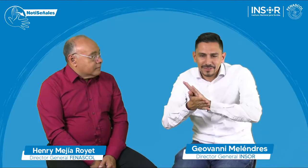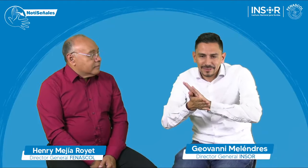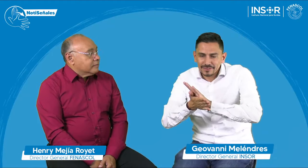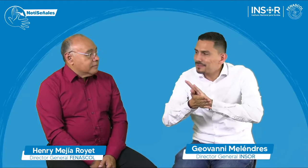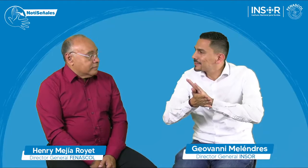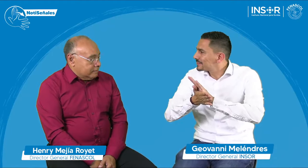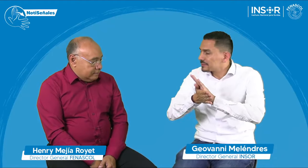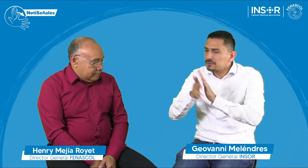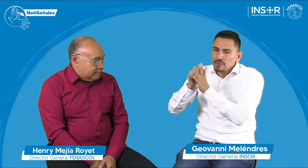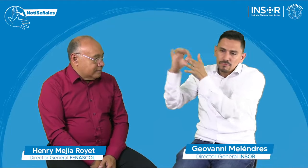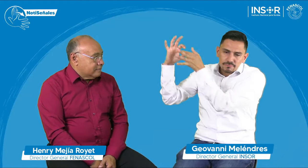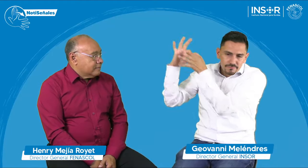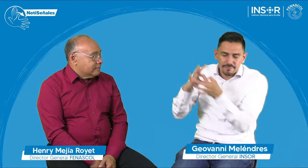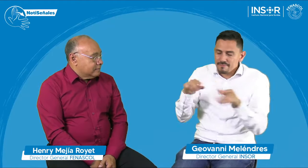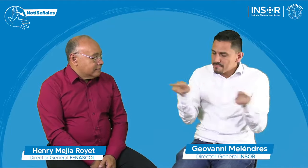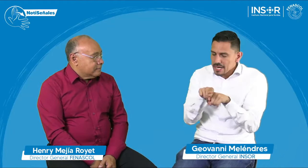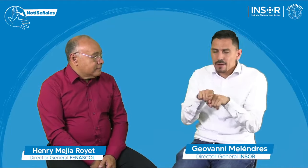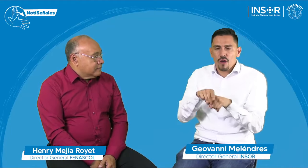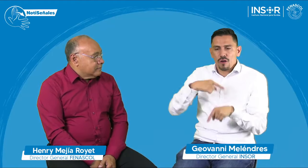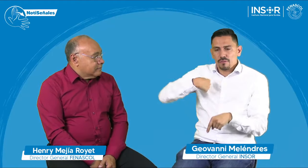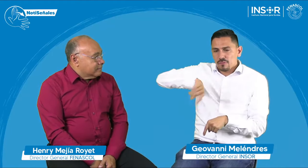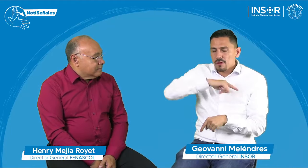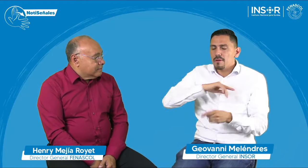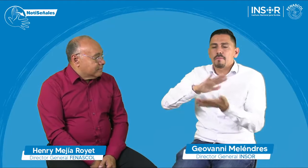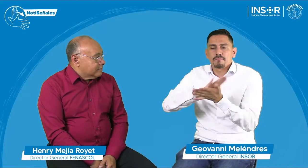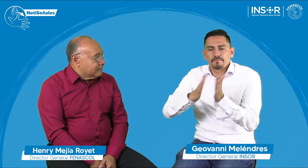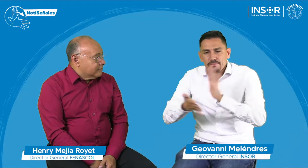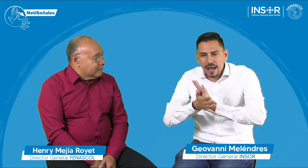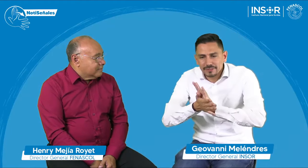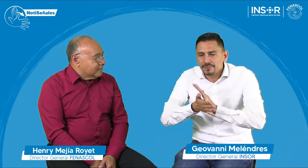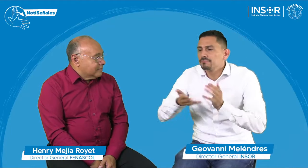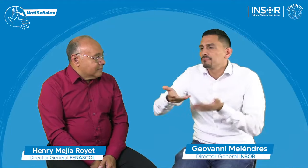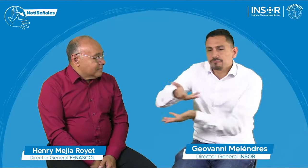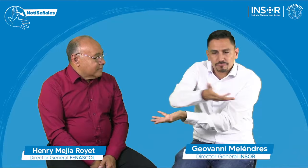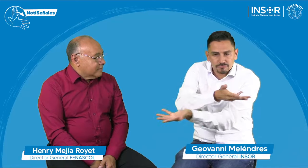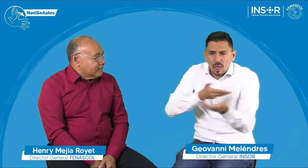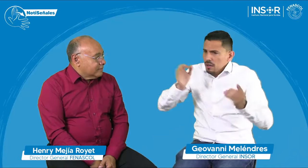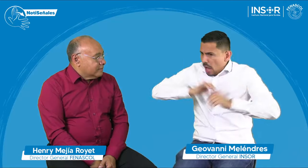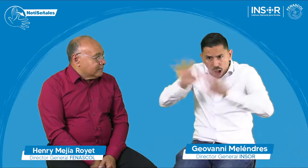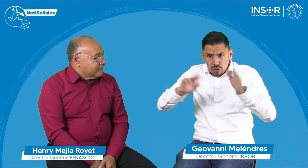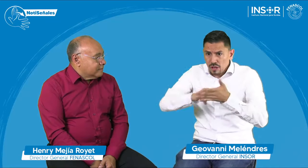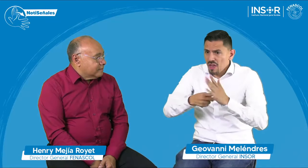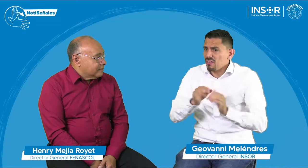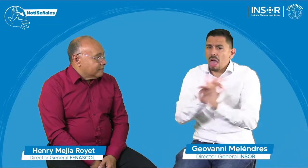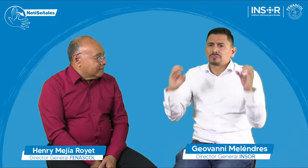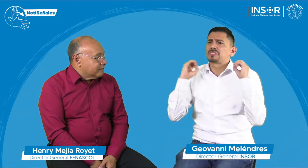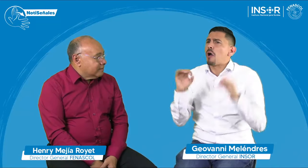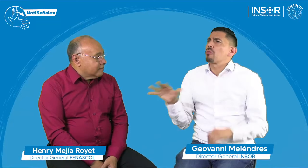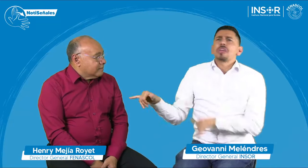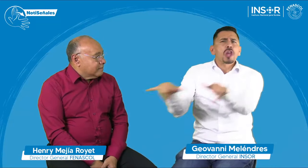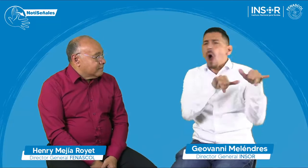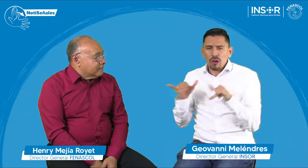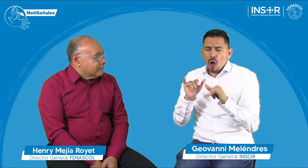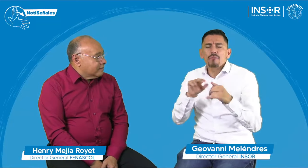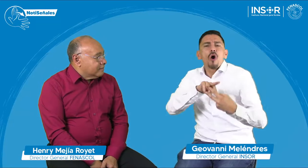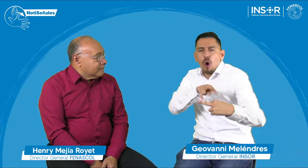momento el gobierno el lineamiento es trabajar sobre la paz y así mismo nosotros